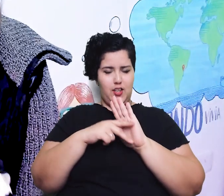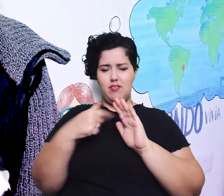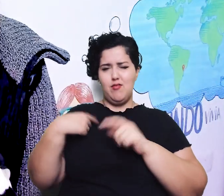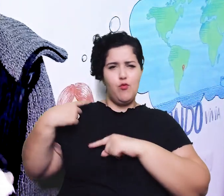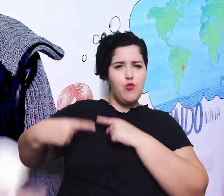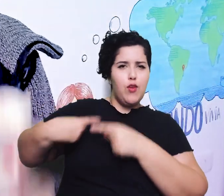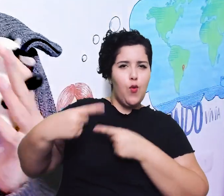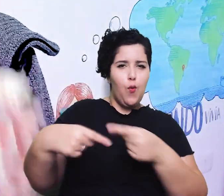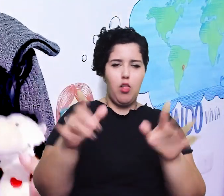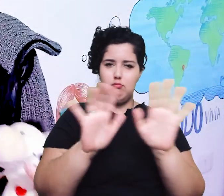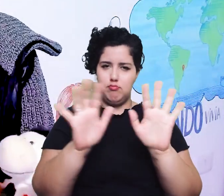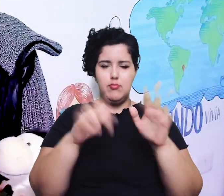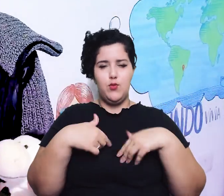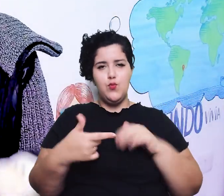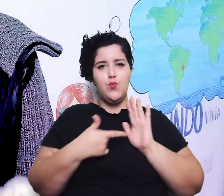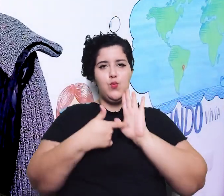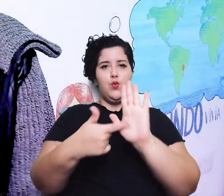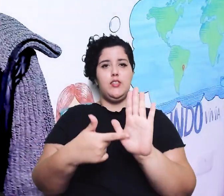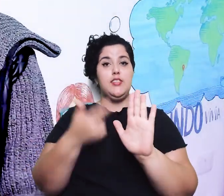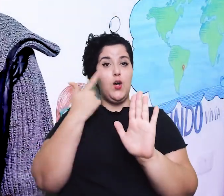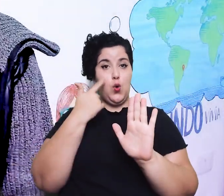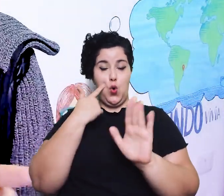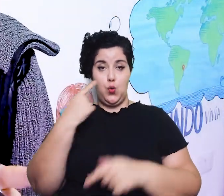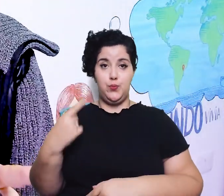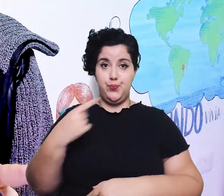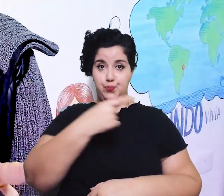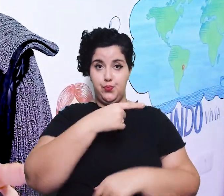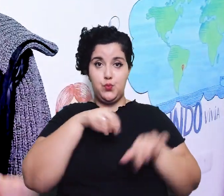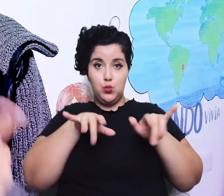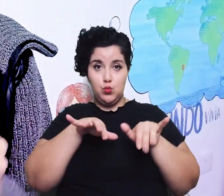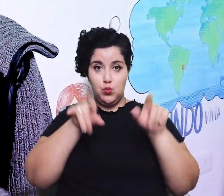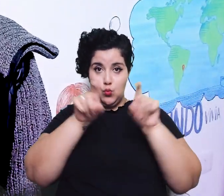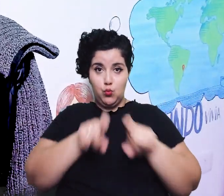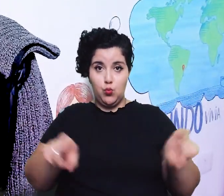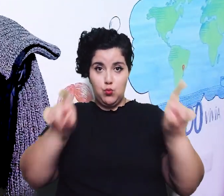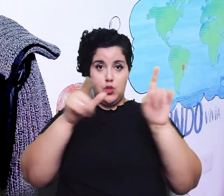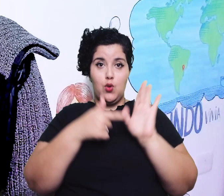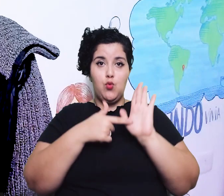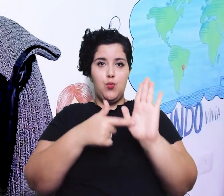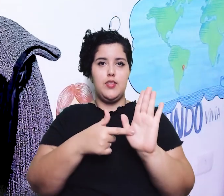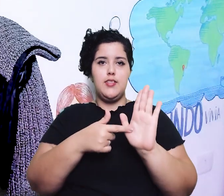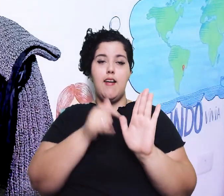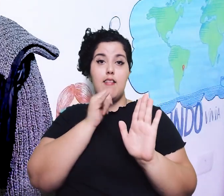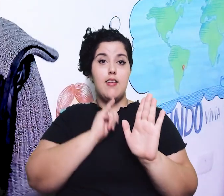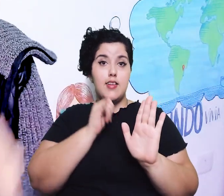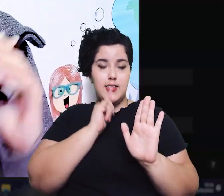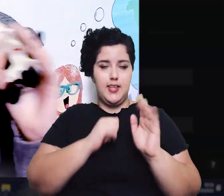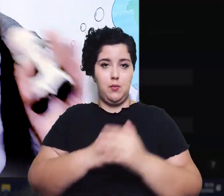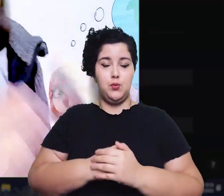enrolação, gente, vem comigo, porque é lá no computador, que eu vou mostrar pra vocês esse exemplinho, beleza? Então,